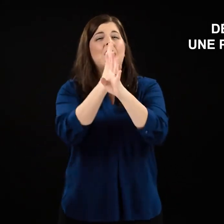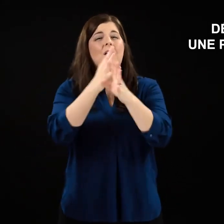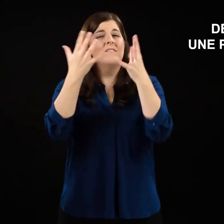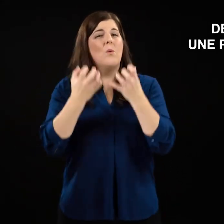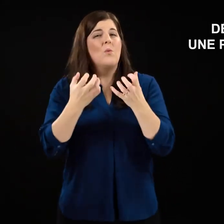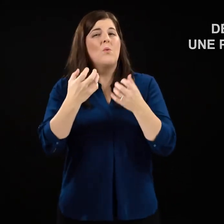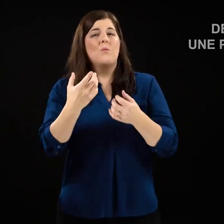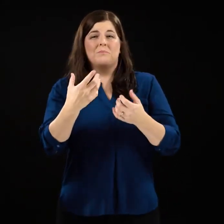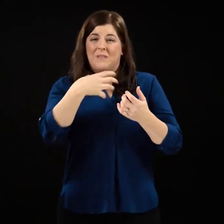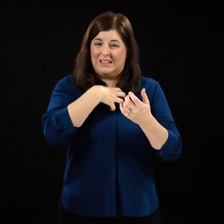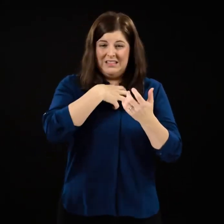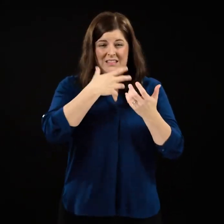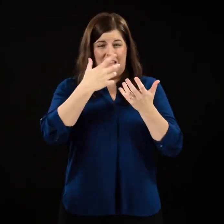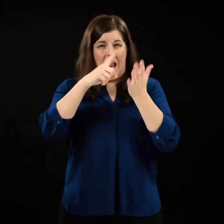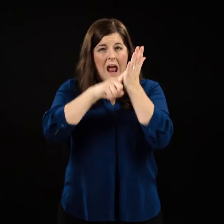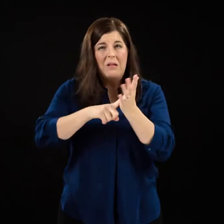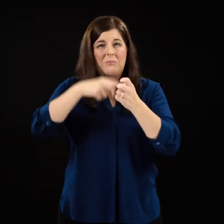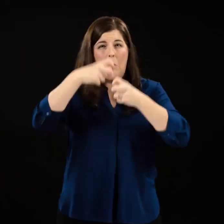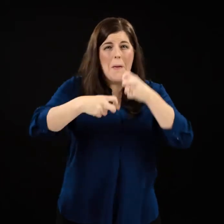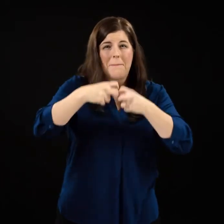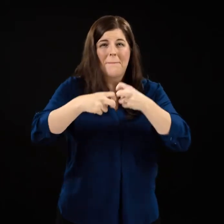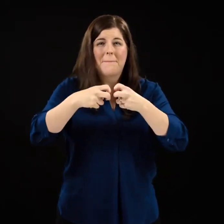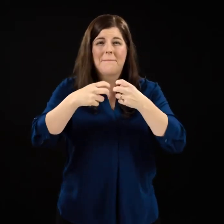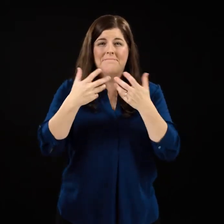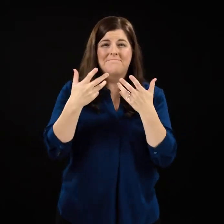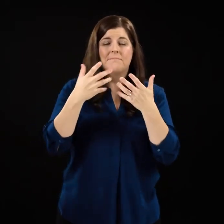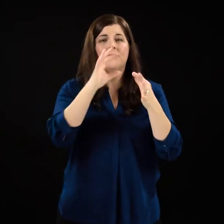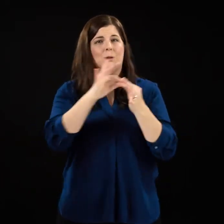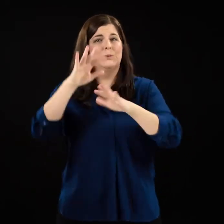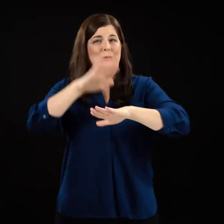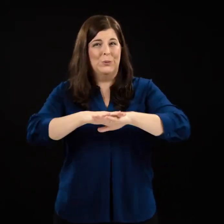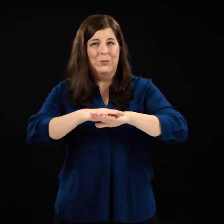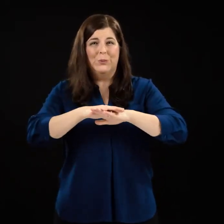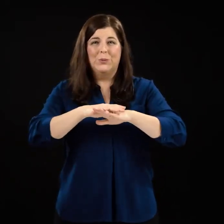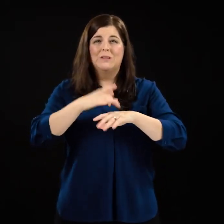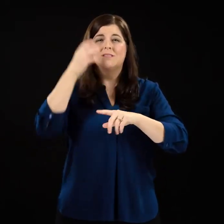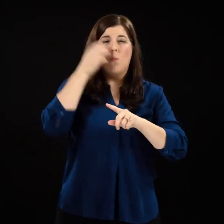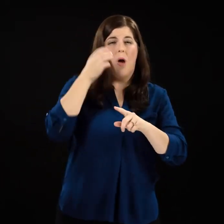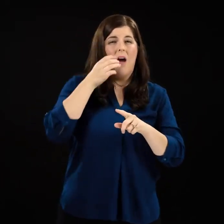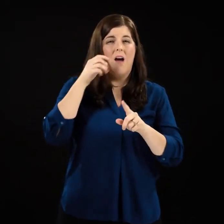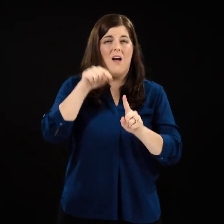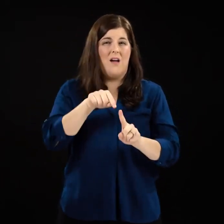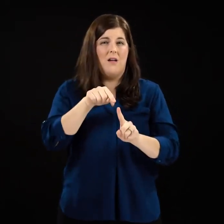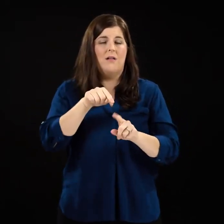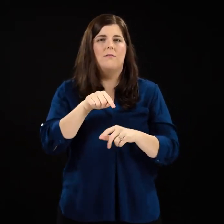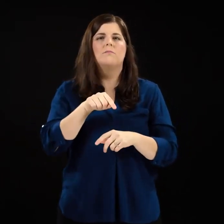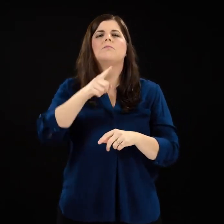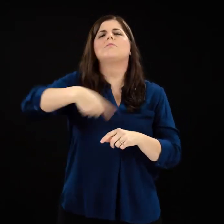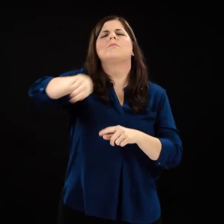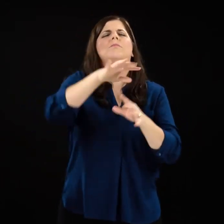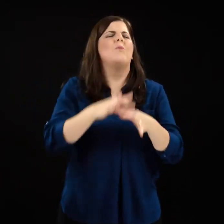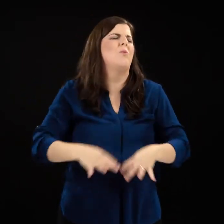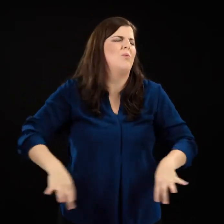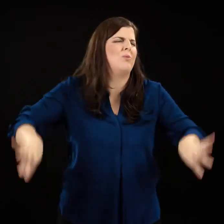doivent d'abord s'adresser à leur fournisseur de services. S'ils sont toujours mécontents, ils peuvent communiquer avec : 1. la Commission des